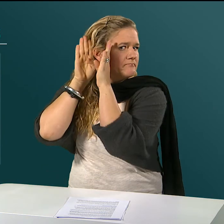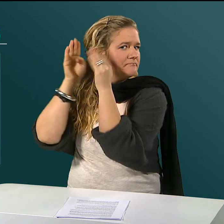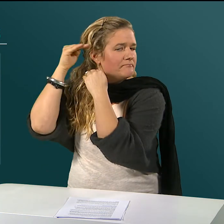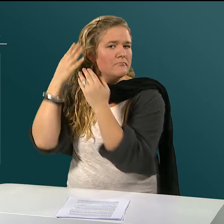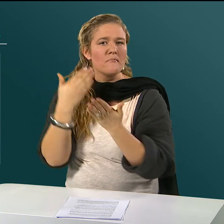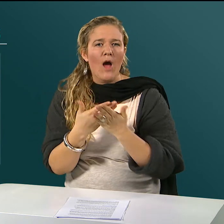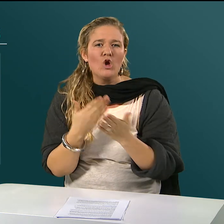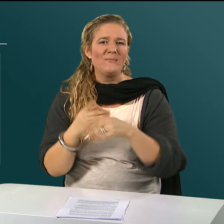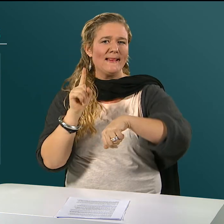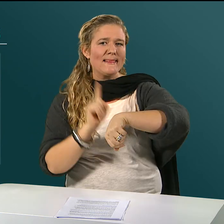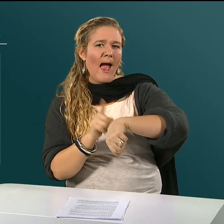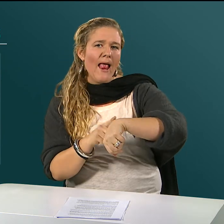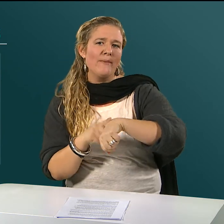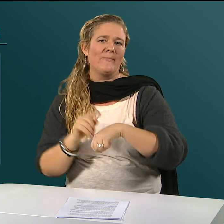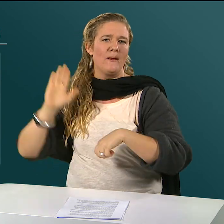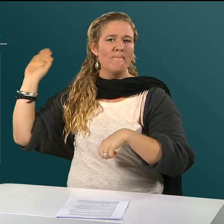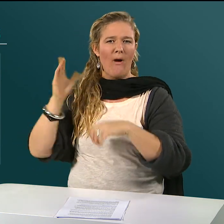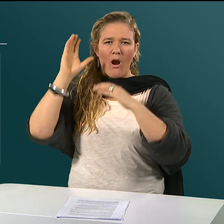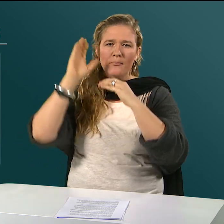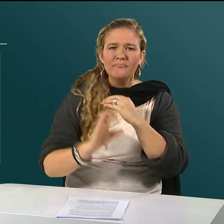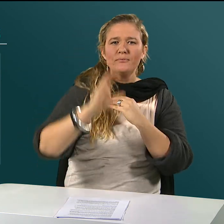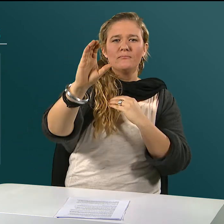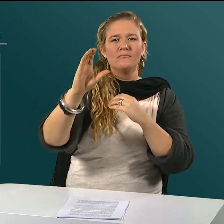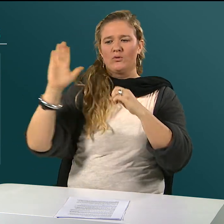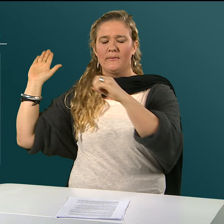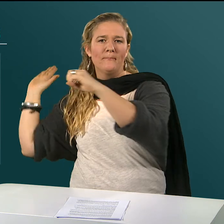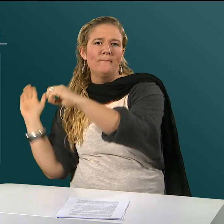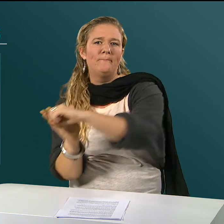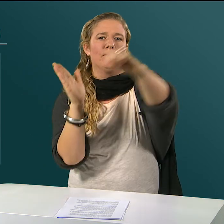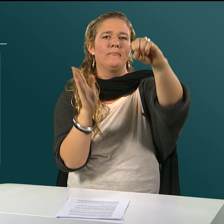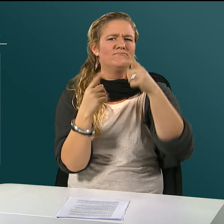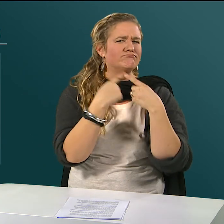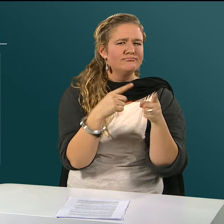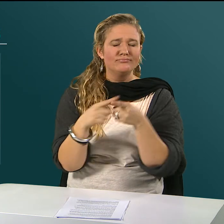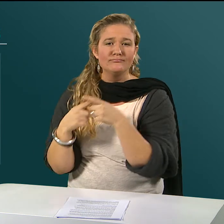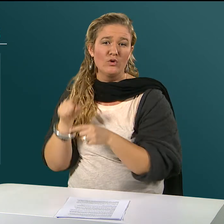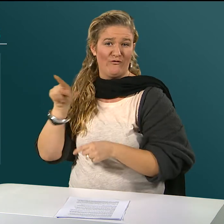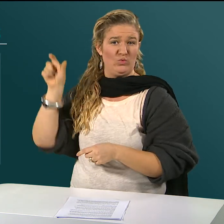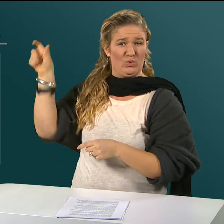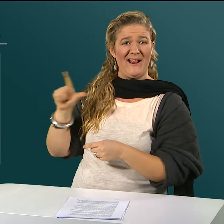Im Tennis verlassen sich die Spieler stark auf ihr Gehör, wie Timing, Spin und Power zu koordinieren.